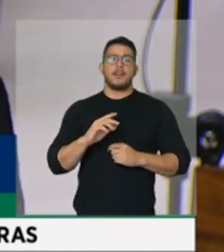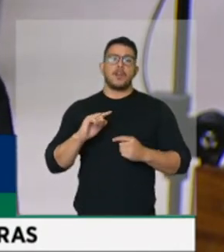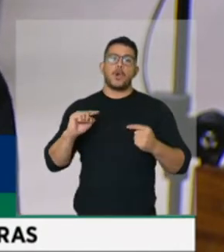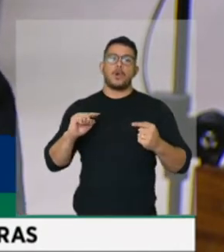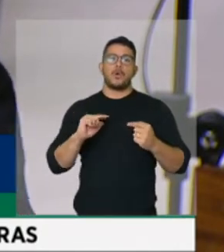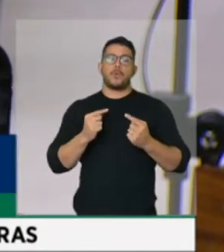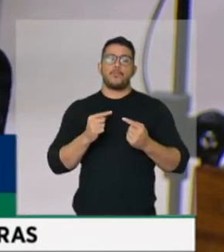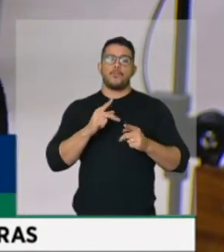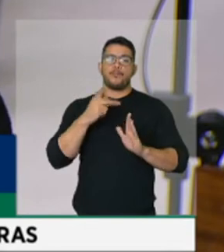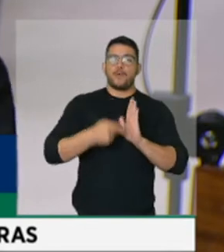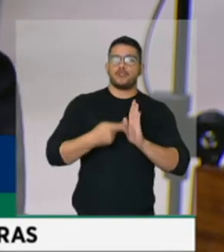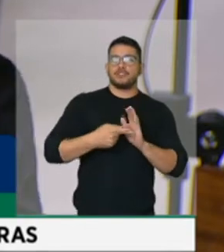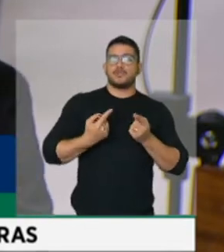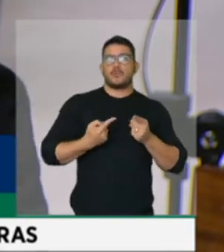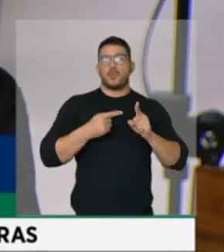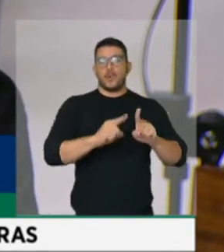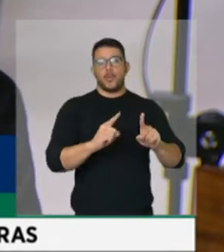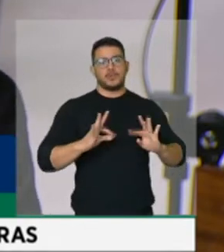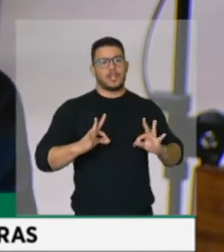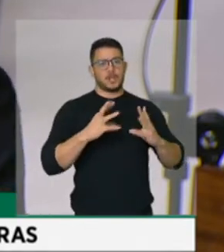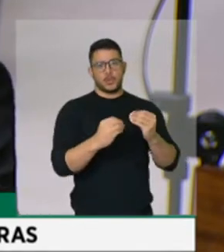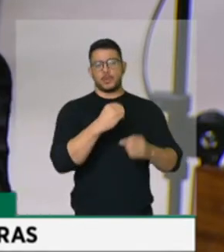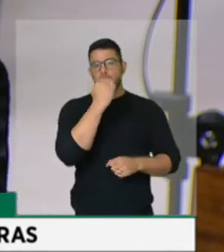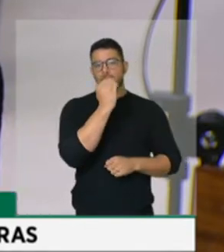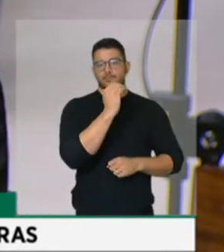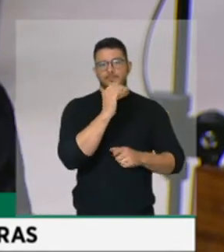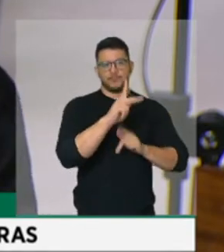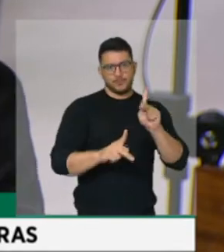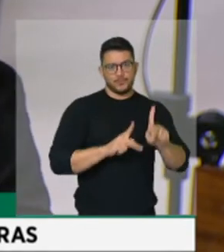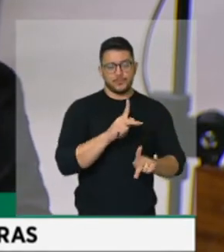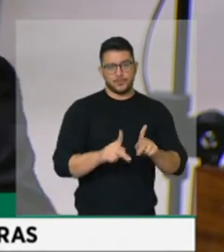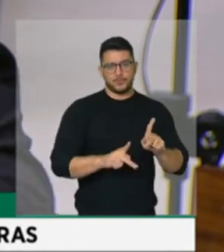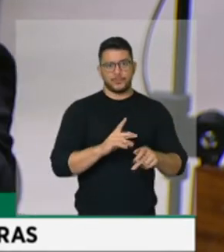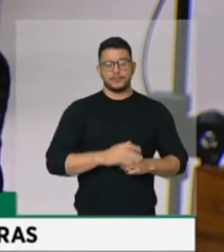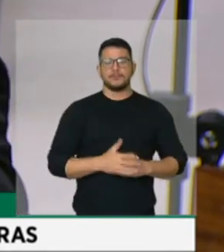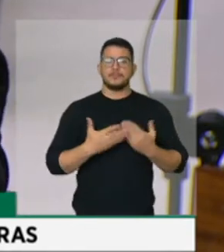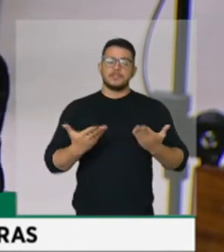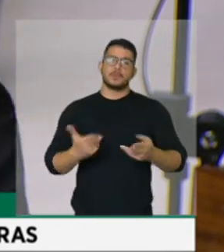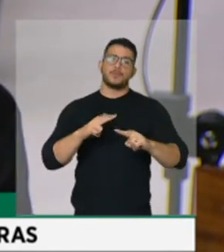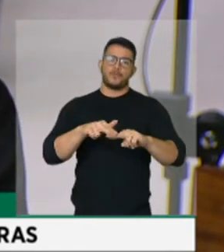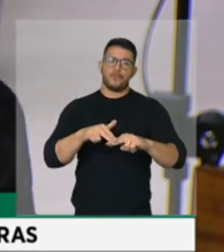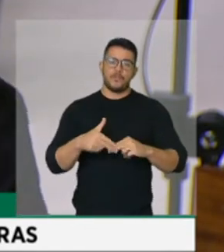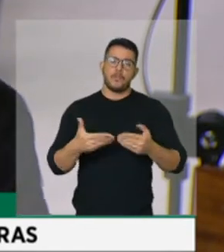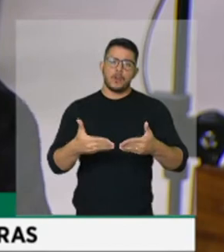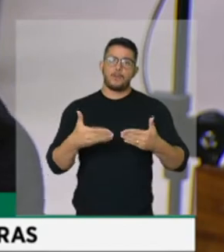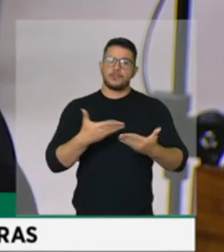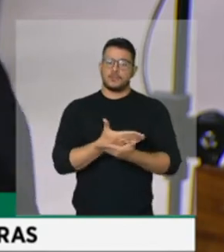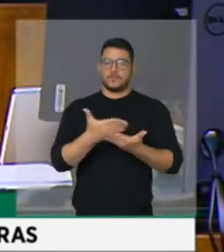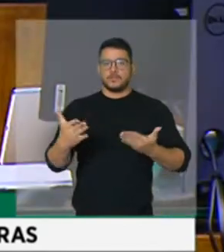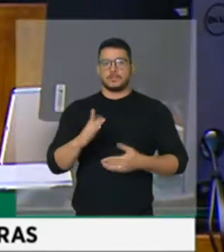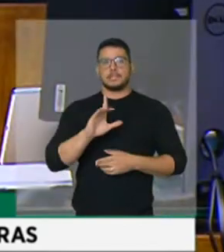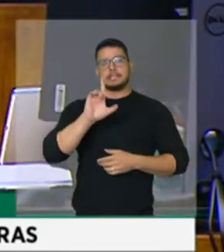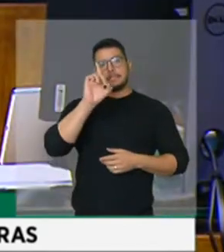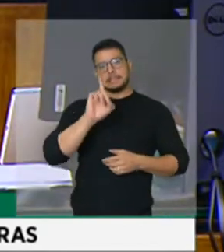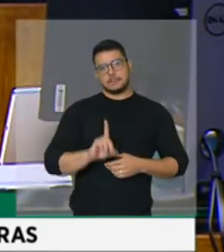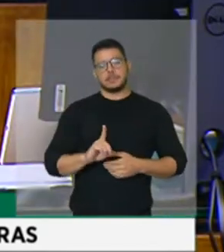FAVOR DESSA PRIVATIZAÇÃO DA ELETROBRAS, VOLTAR... AFIRMANDO A SUA DEFESA DO PROJETO CONTRA O POVO. NÃO PODEMOS... ACEITAR QUE ISSO